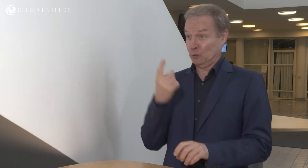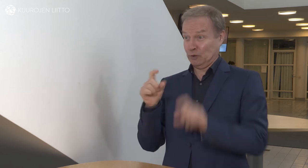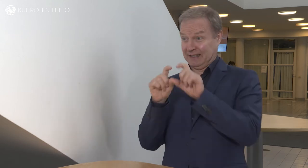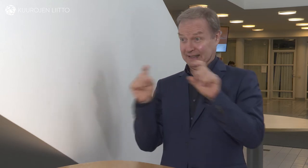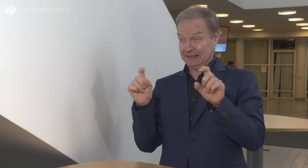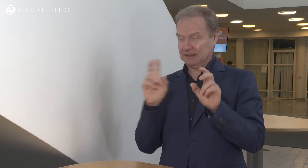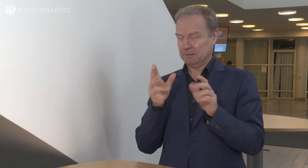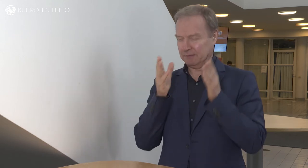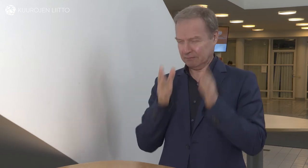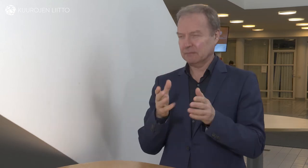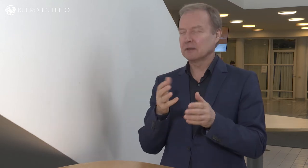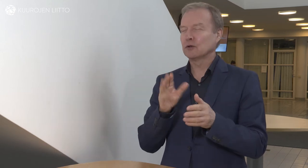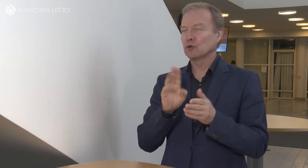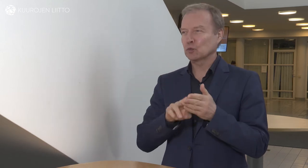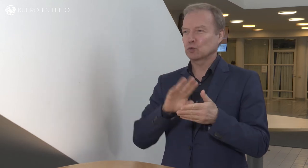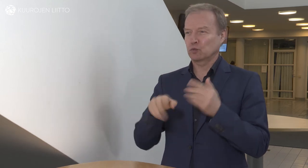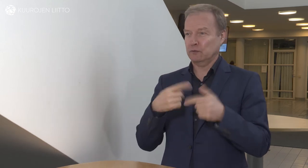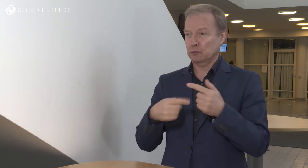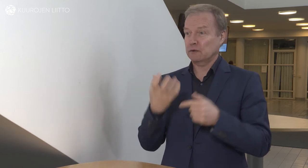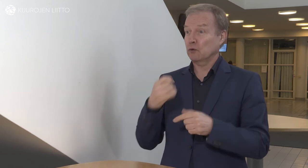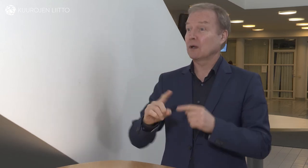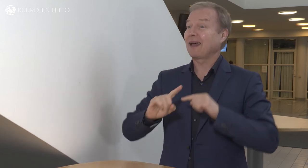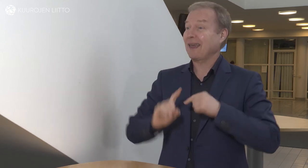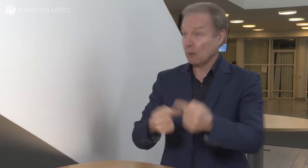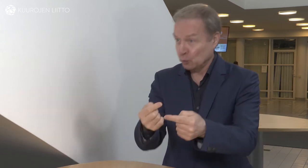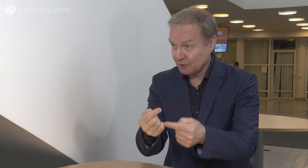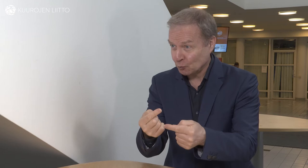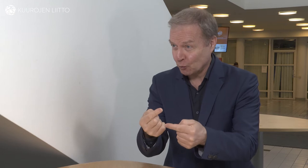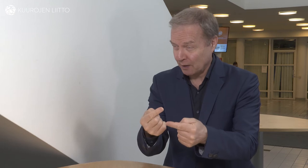joista yksi liittyy totuus- ja sovintoprosessin käynnistämiseen -